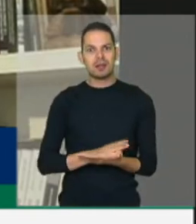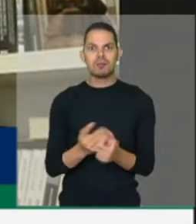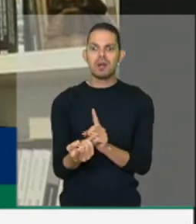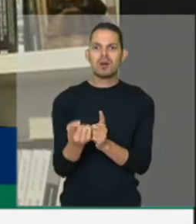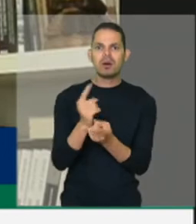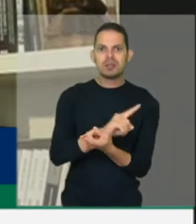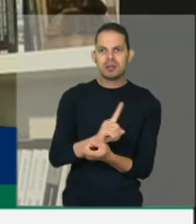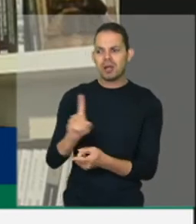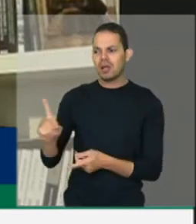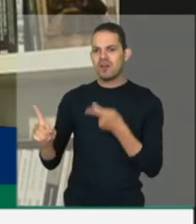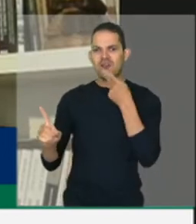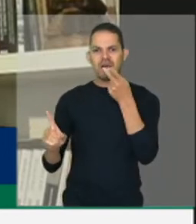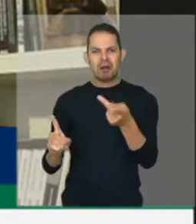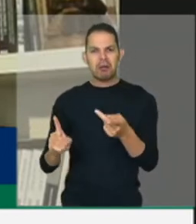UMA PALAVRA DE ESCÁRNIO, DE PROPAGAÇÃO DE UM ESTIGMA, O